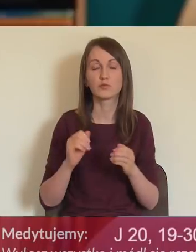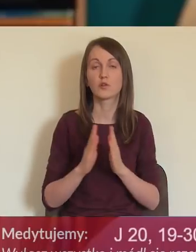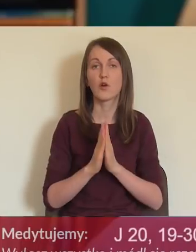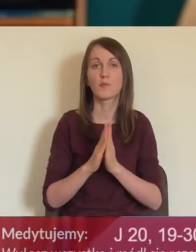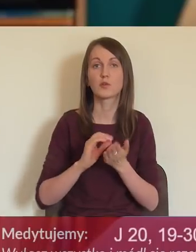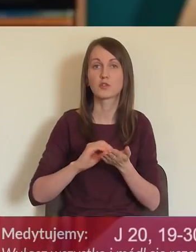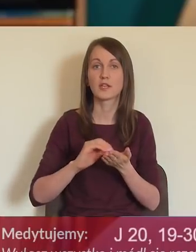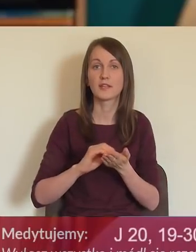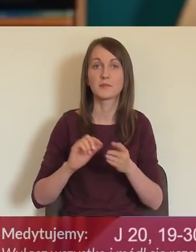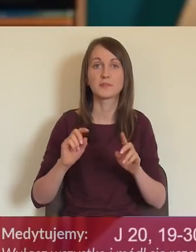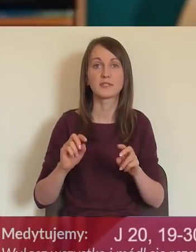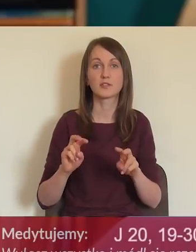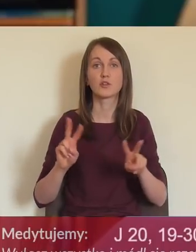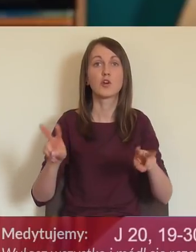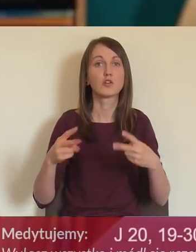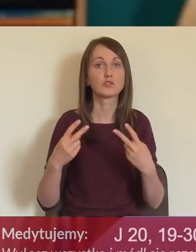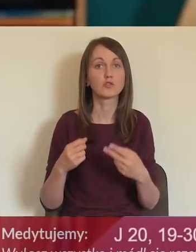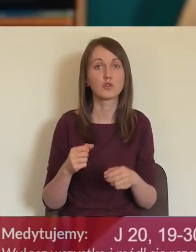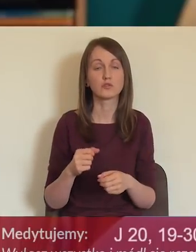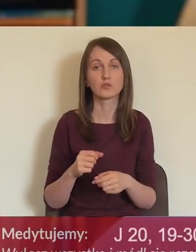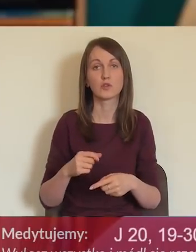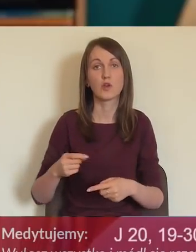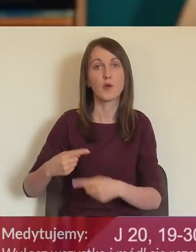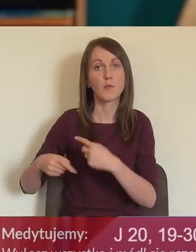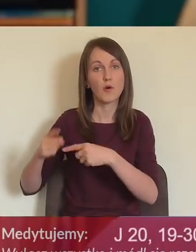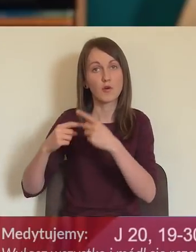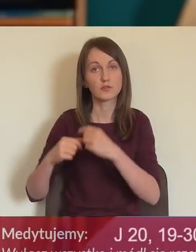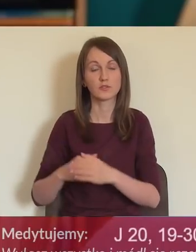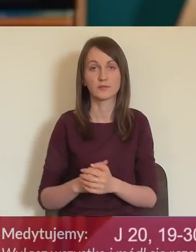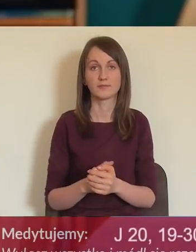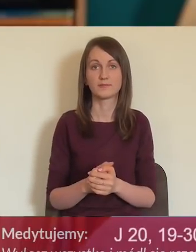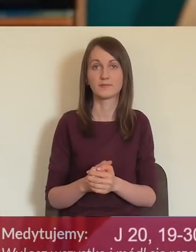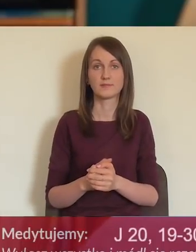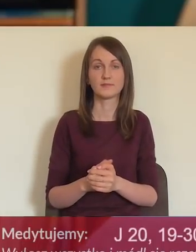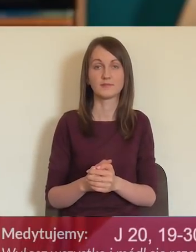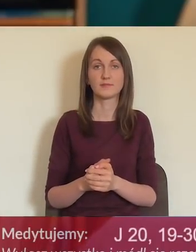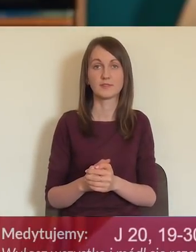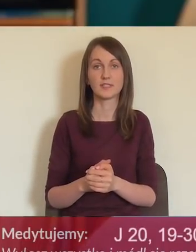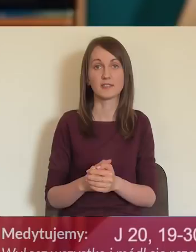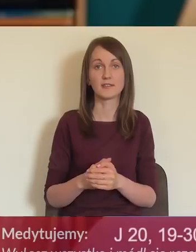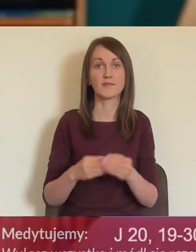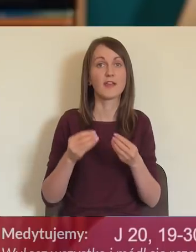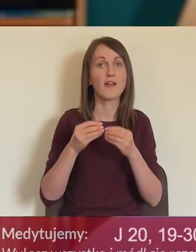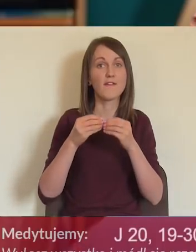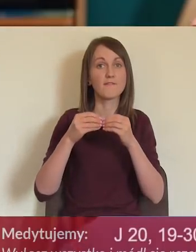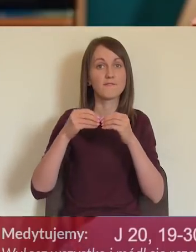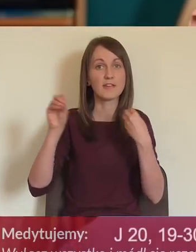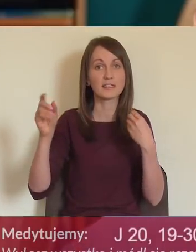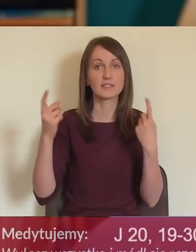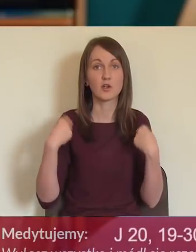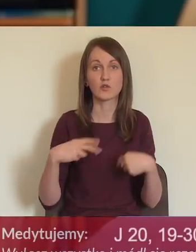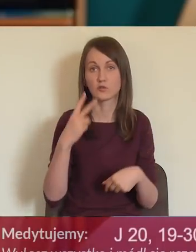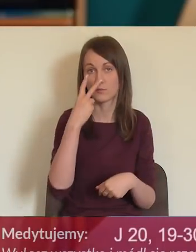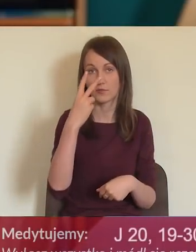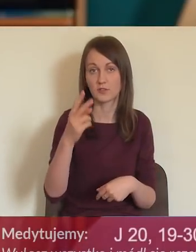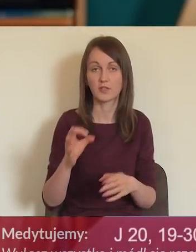kto chce, niech udostępni tę naszą medytację. Jak napiszecie, skąd jesteście, będziemy mieli większy zasięg medytacji.